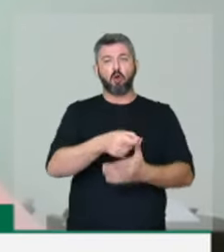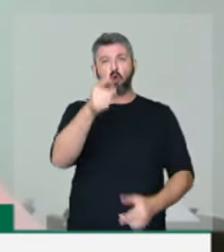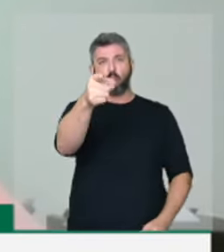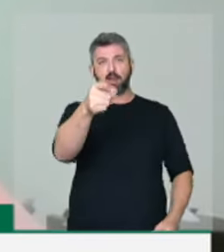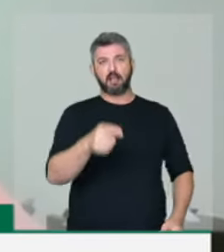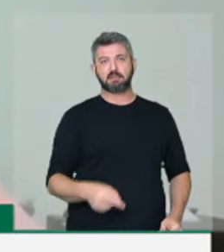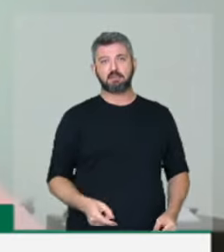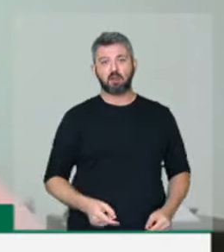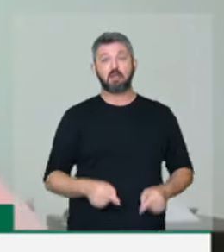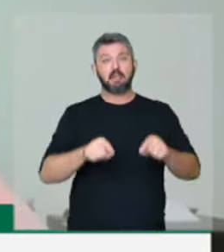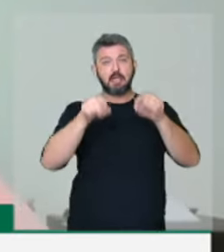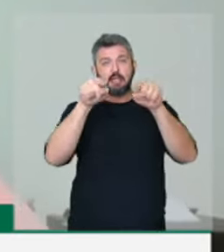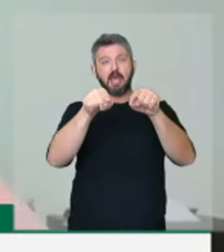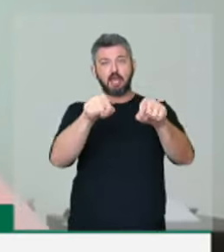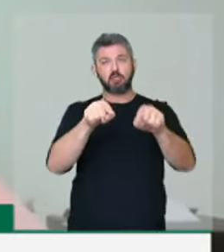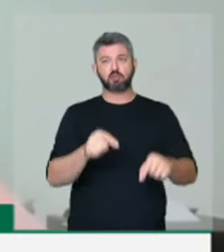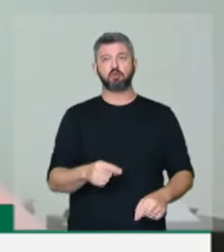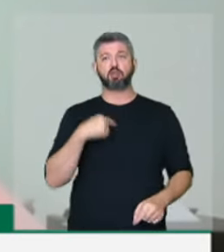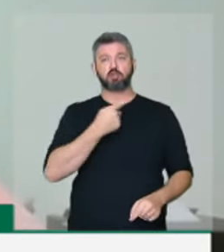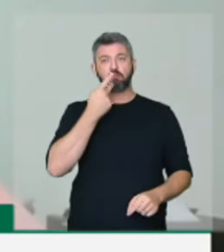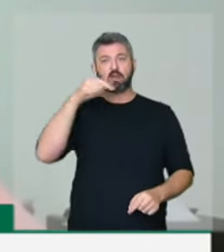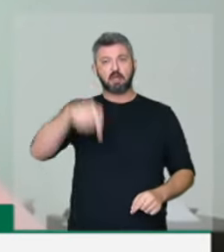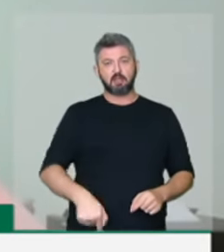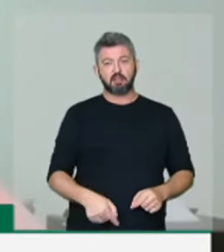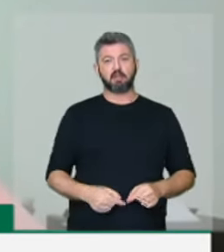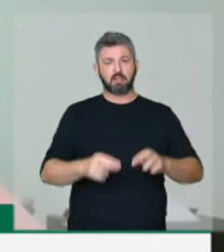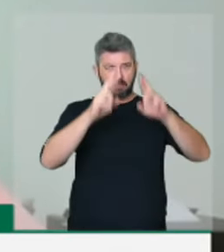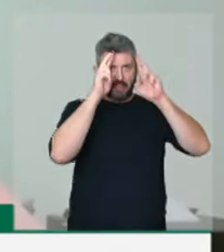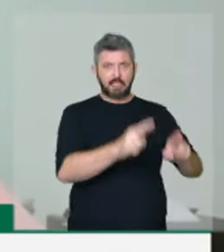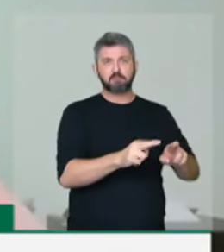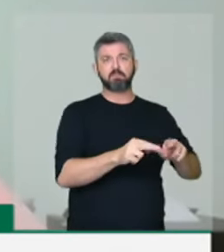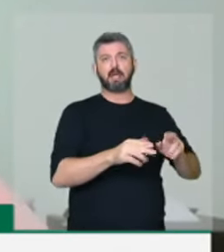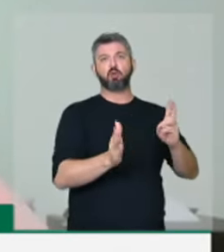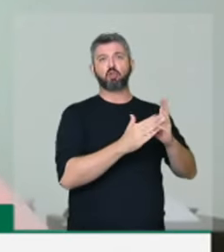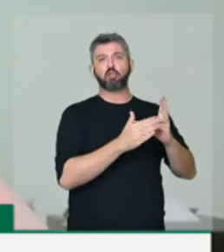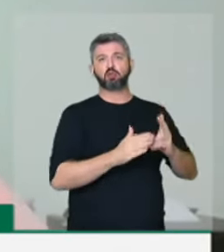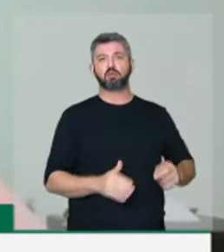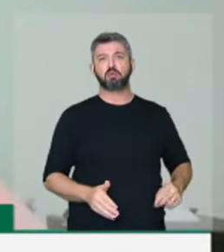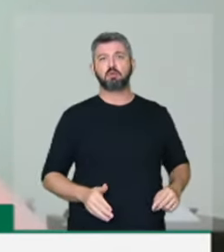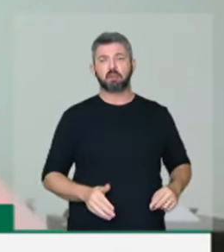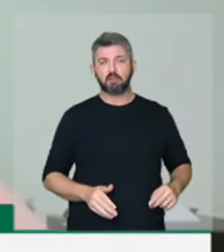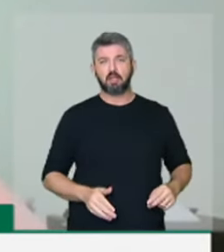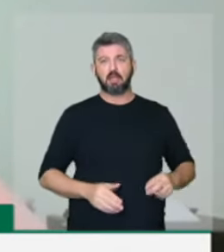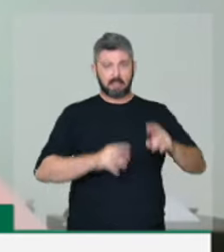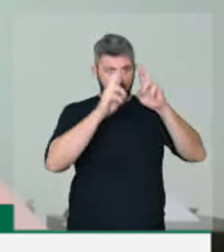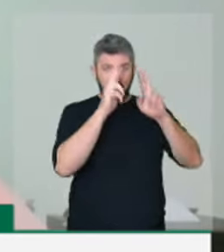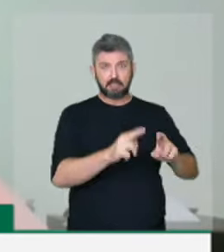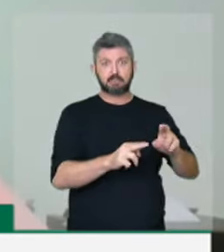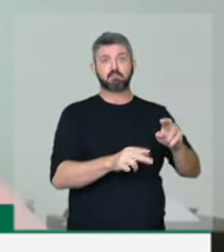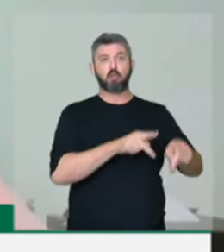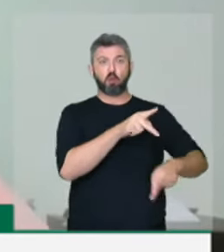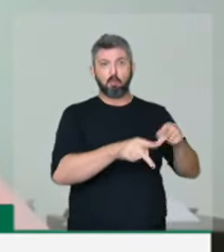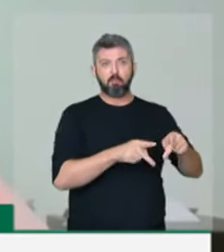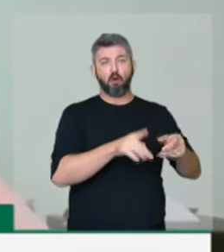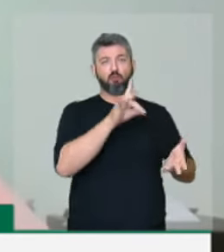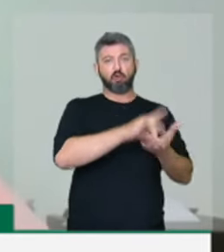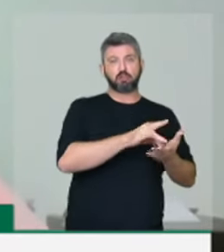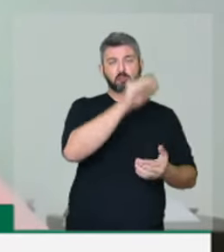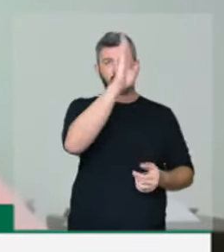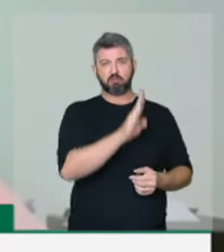SENTIDO QUE A GENTE FALA QUE É PARA RESPEITAR OS POVOS INDÍGENAS, RESPEITEM OS POVOS ORIGINÁRIOS, NÃO SE NEGOCIA DIREITO, SE PROTEGE DIREITO E SE CUMPRE A CONSTITUIÇÃO.